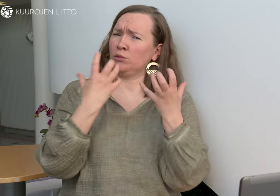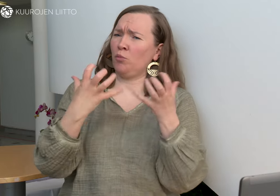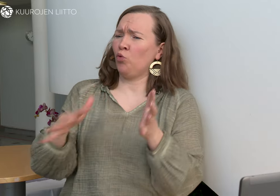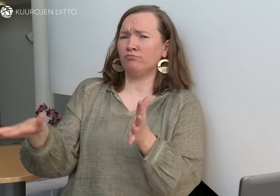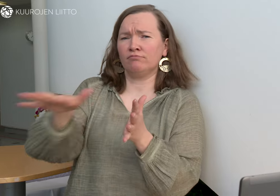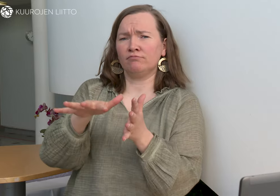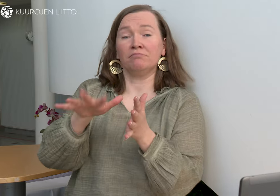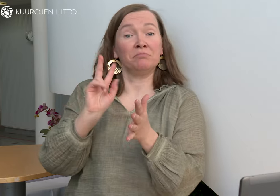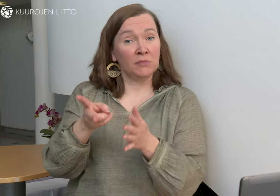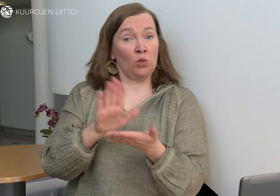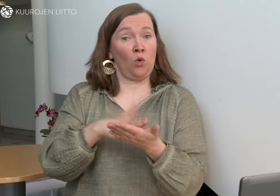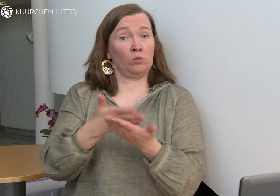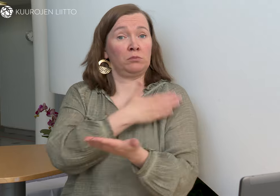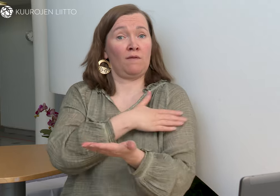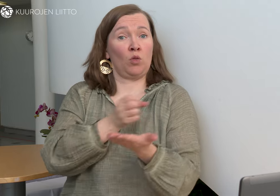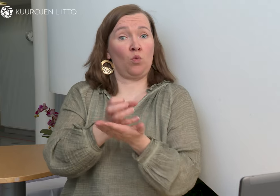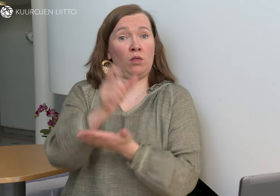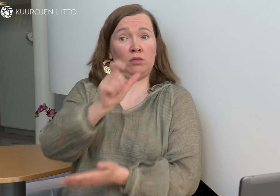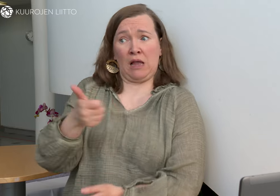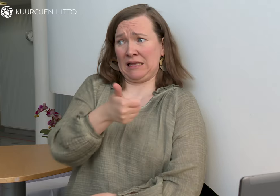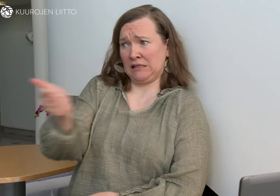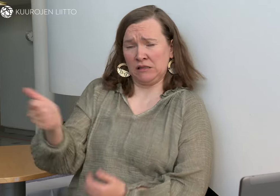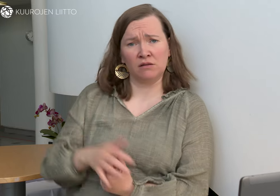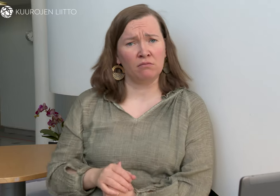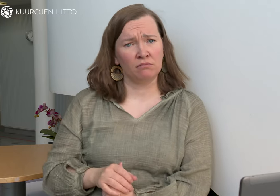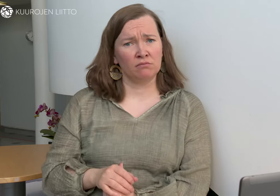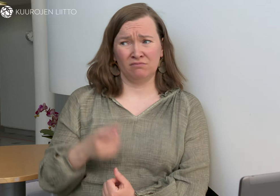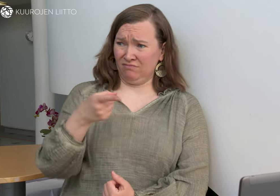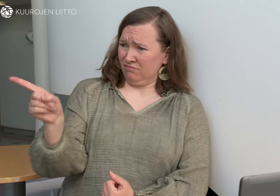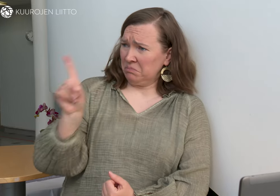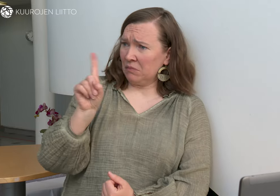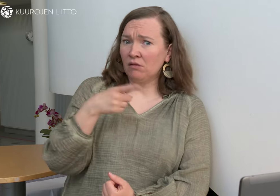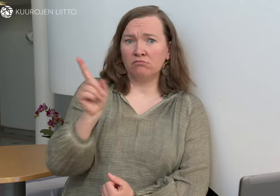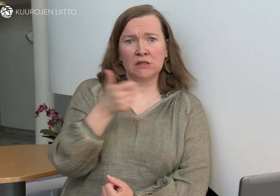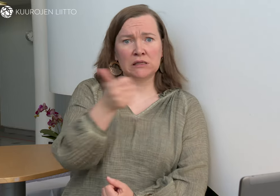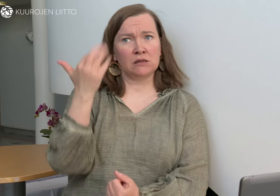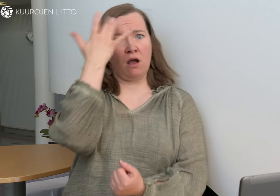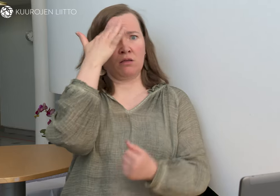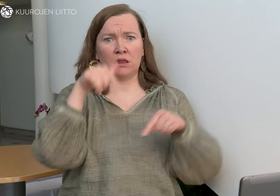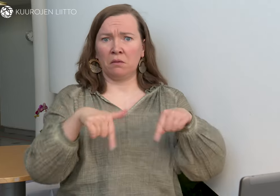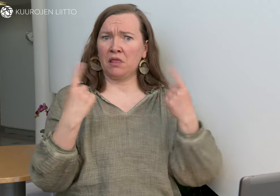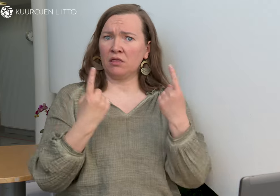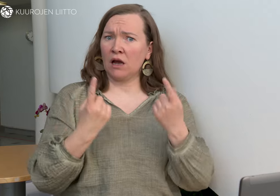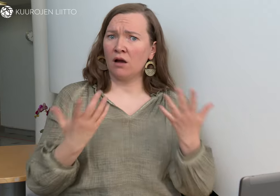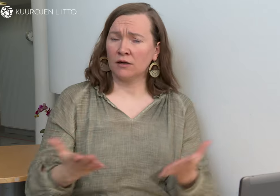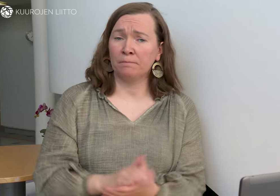vaan emme itse tulkkauspalveluiden tuottajia. Mitä he ajattelevat tästä tilanteesta?